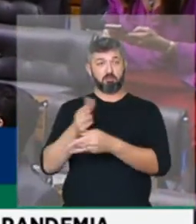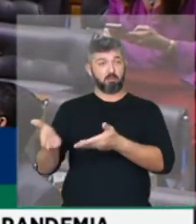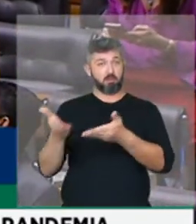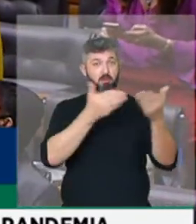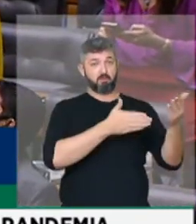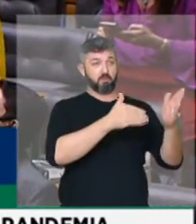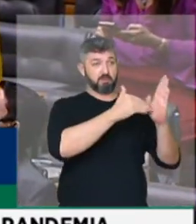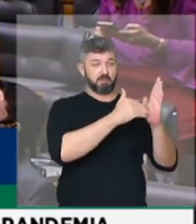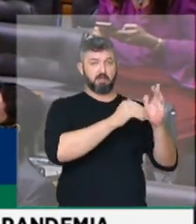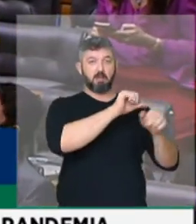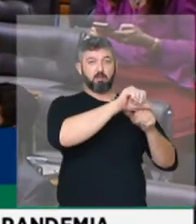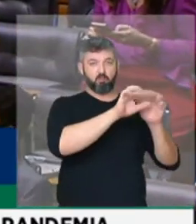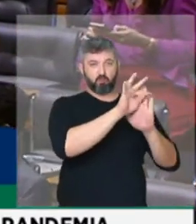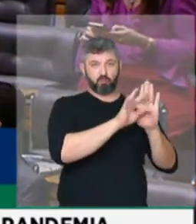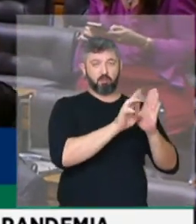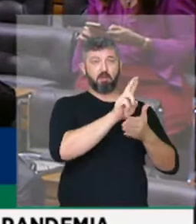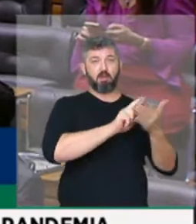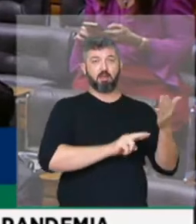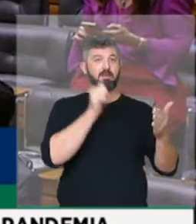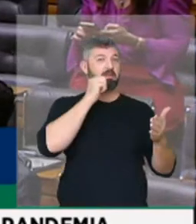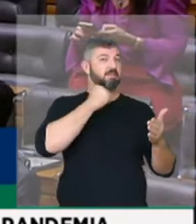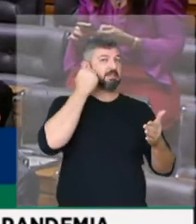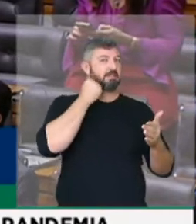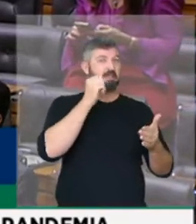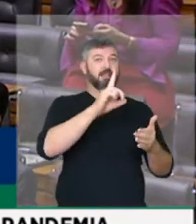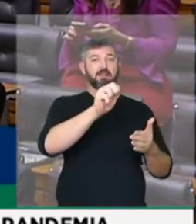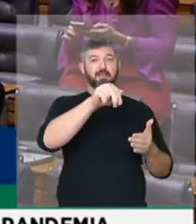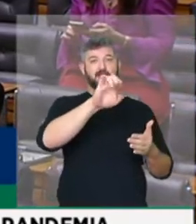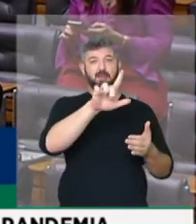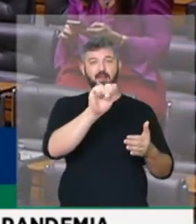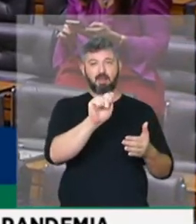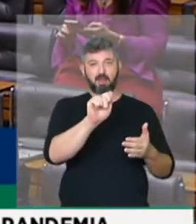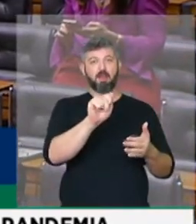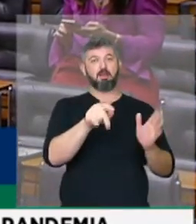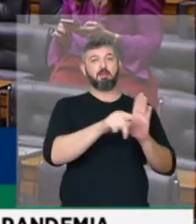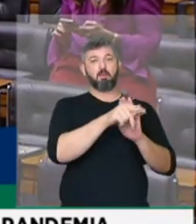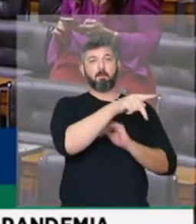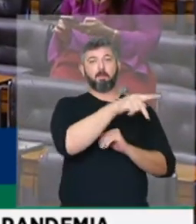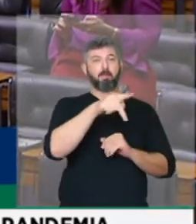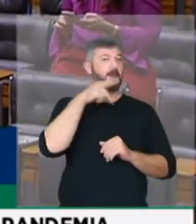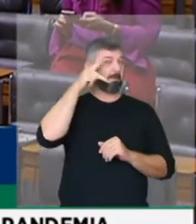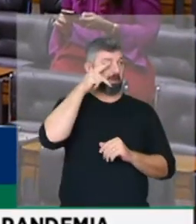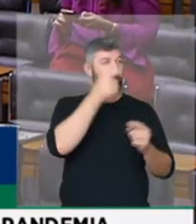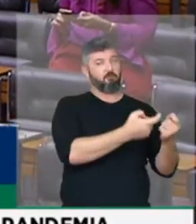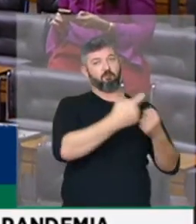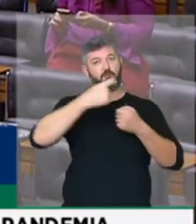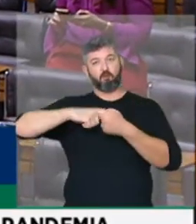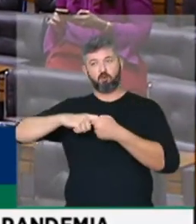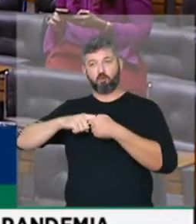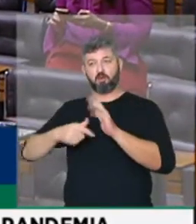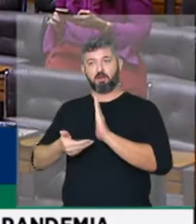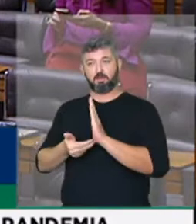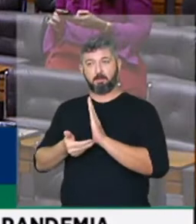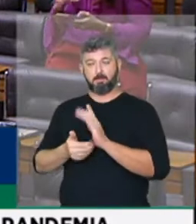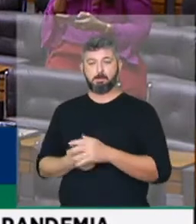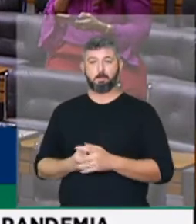ONDE FOI RELATADO PELA SENADORA DANIELA RIBEIRO DO PROGRESSISTAS DA PARAÍBA E DE VOLTA É CÂMARA... JÁ FOI APROVADO O SUBSTITUTIVO DO